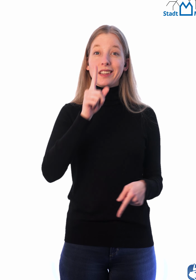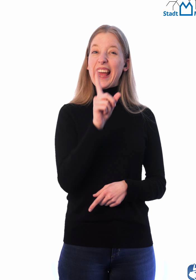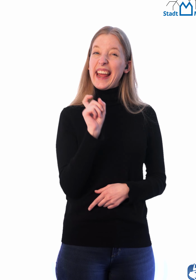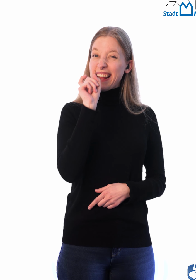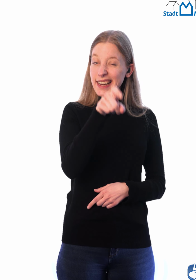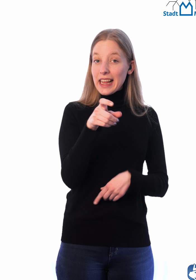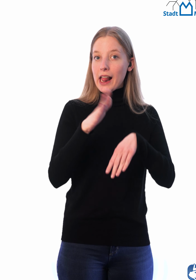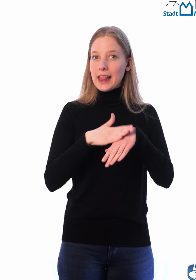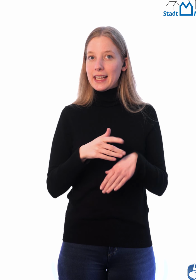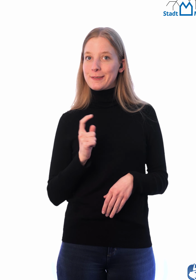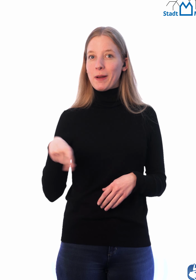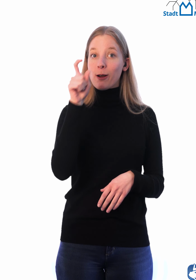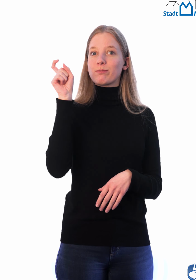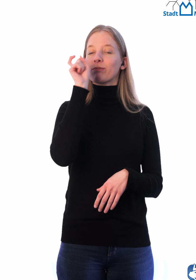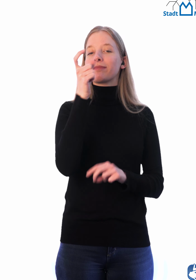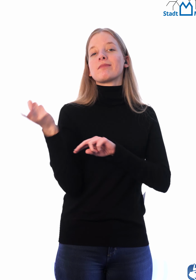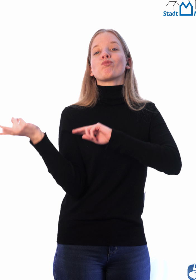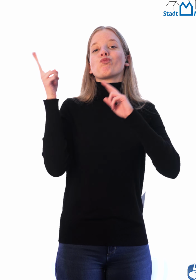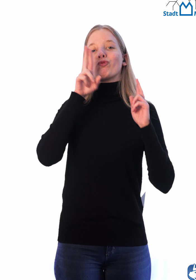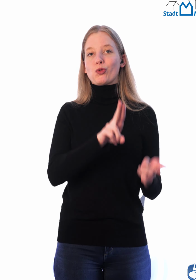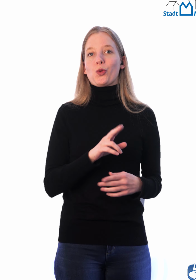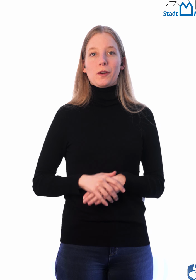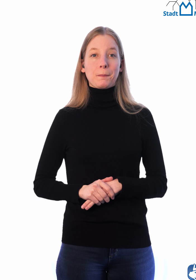Über einen Klick mit der linken Maustaste geht es zurück in diesen Bereich.